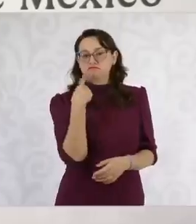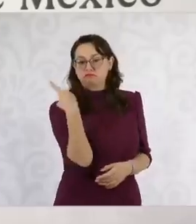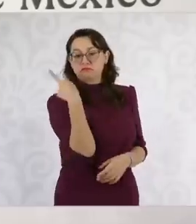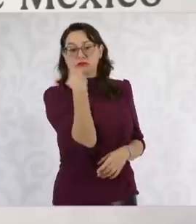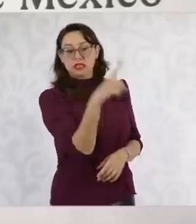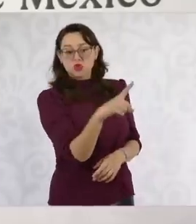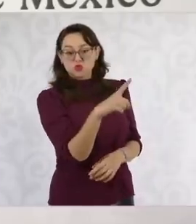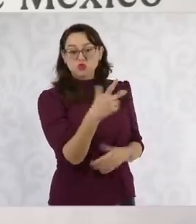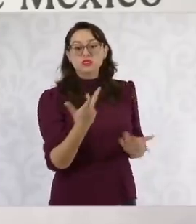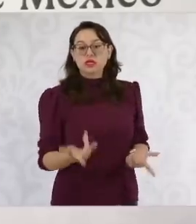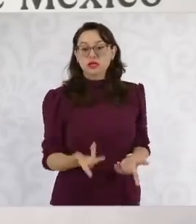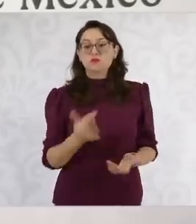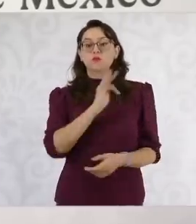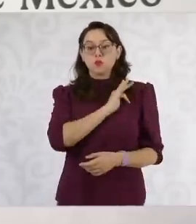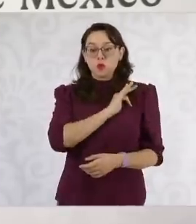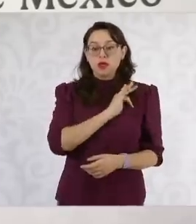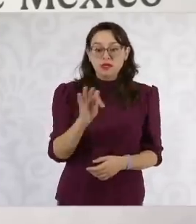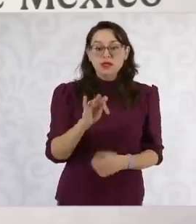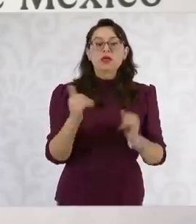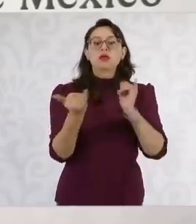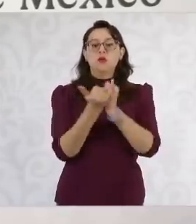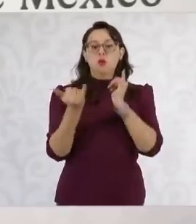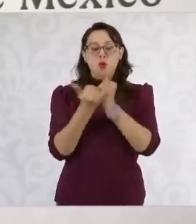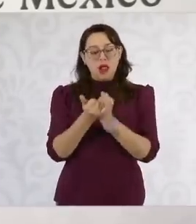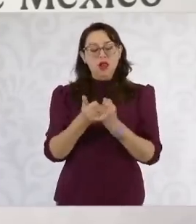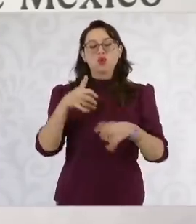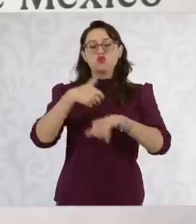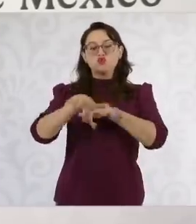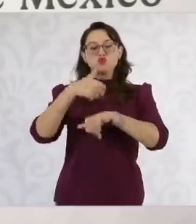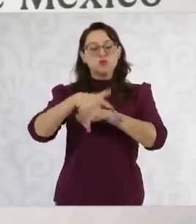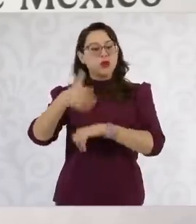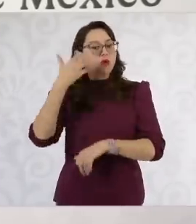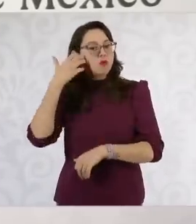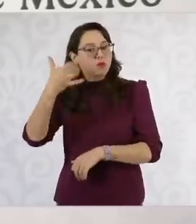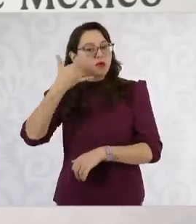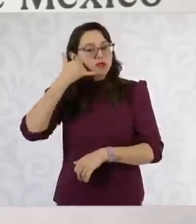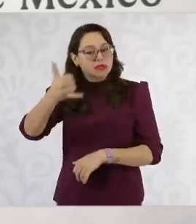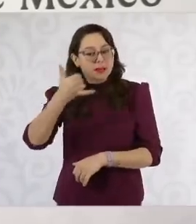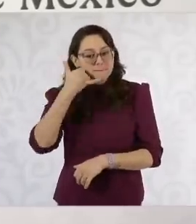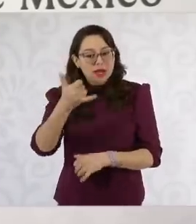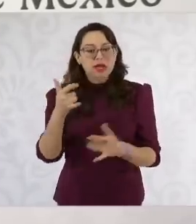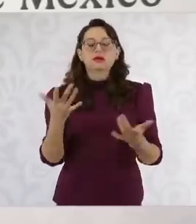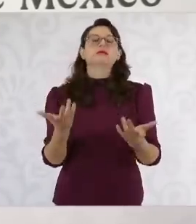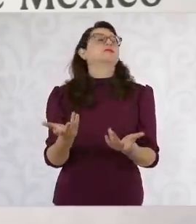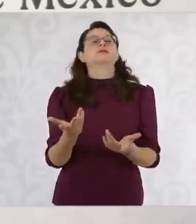entidades de la república para la atención de casos de violencia eh Y todo lo que tiene que